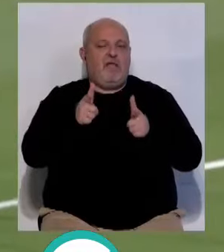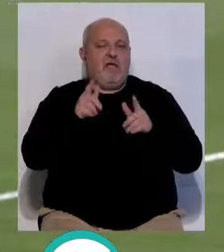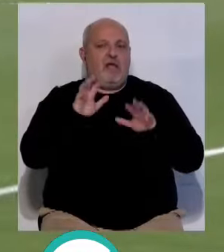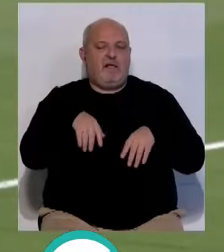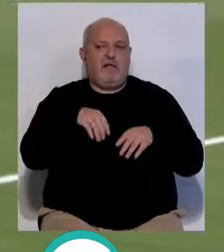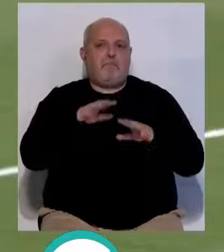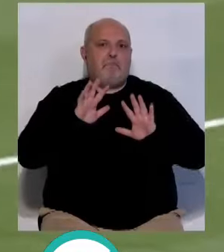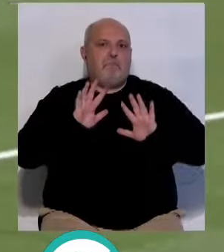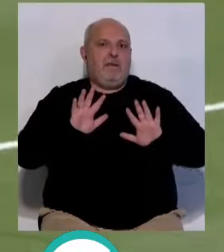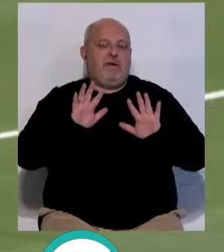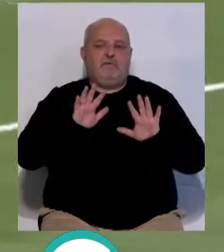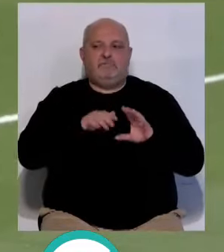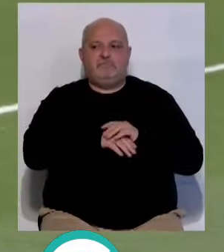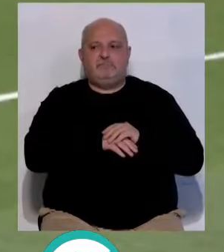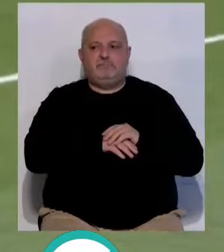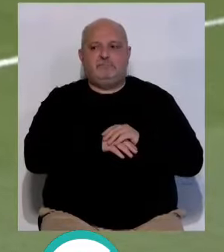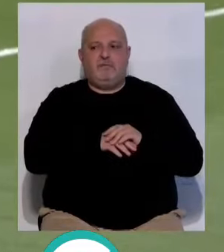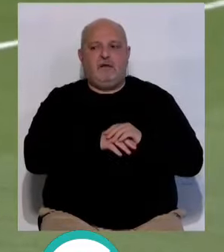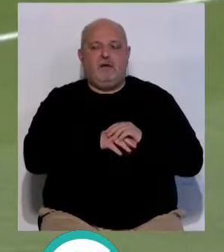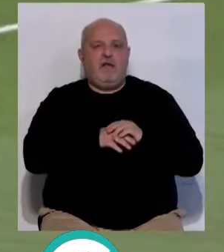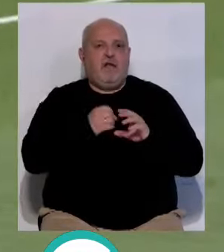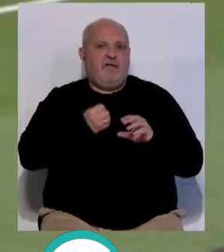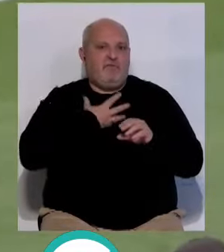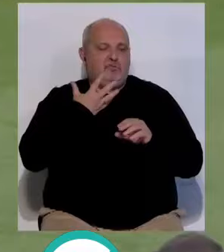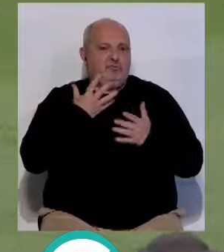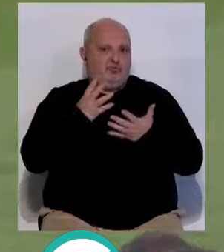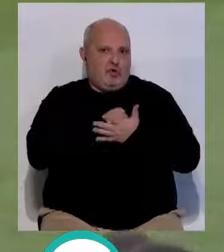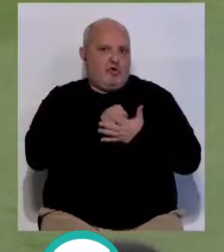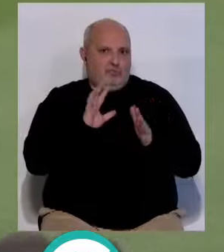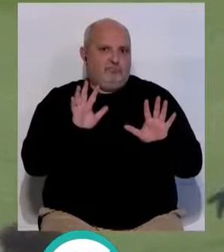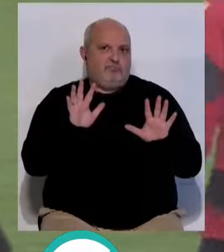pero pero se V la afición la aficción también no todos yo creo que todos nos venimos arriba